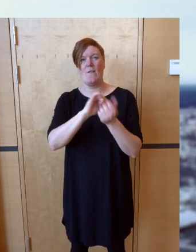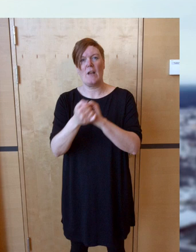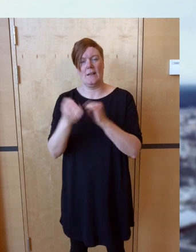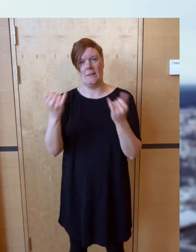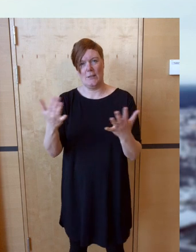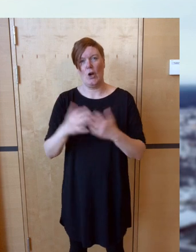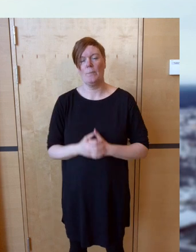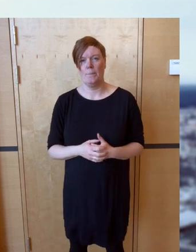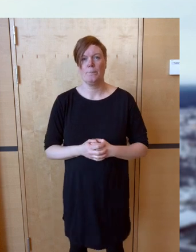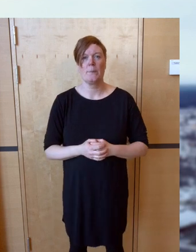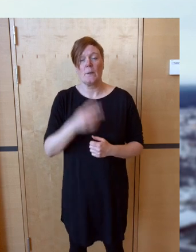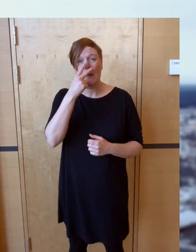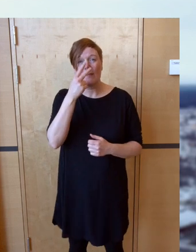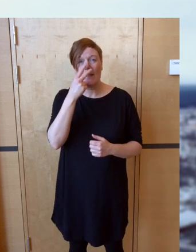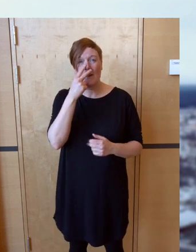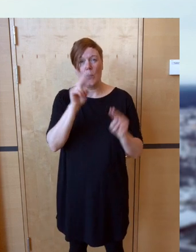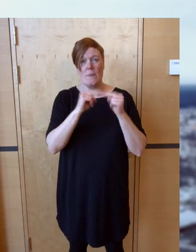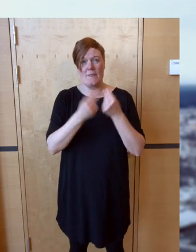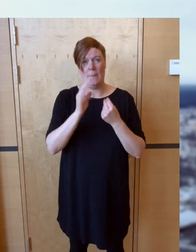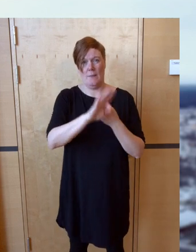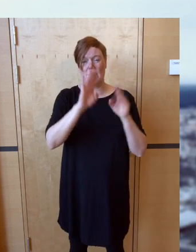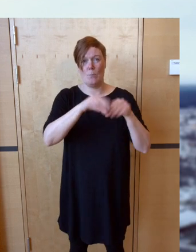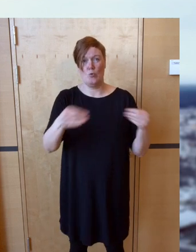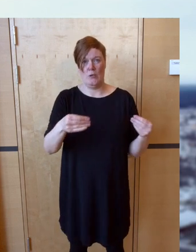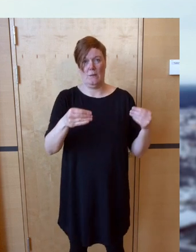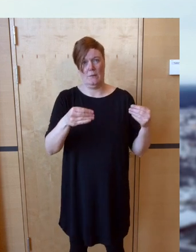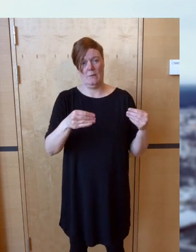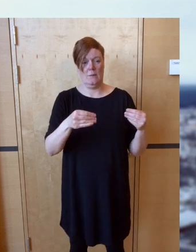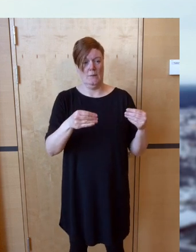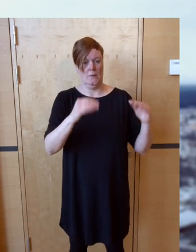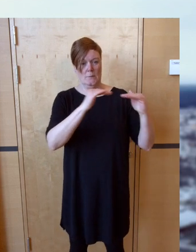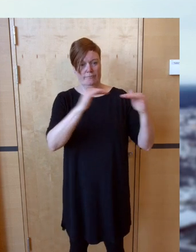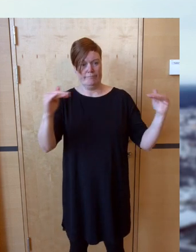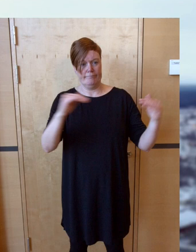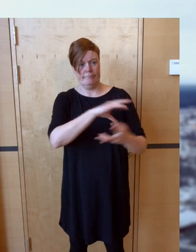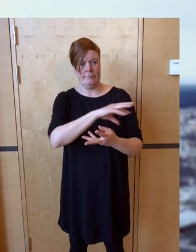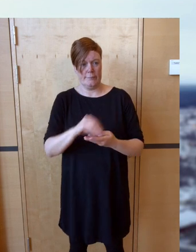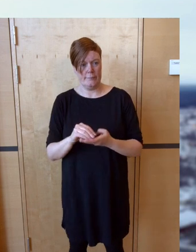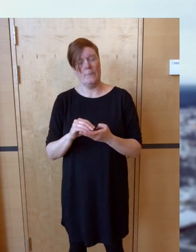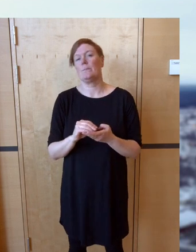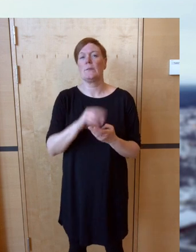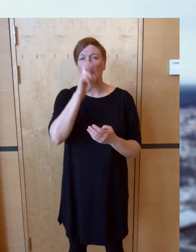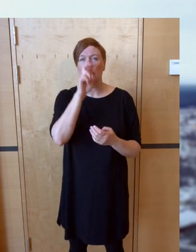Kikare på nämndernas budget utfall så finns det ju Stora positiva adjektiv